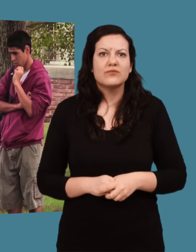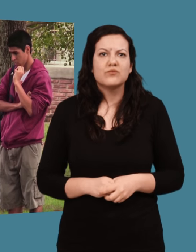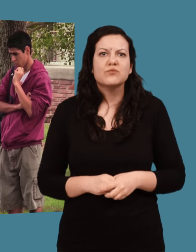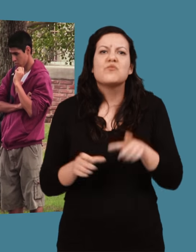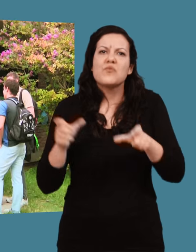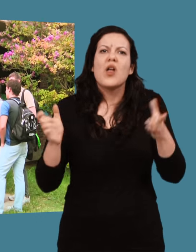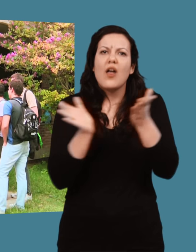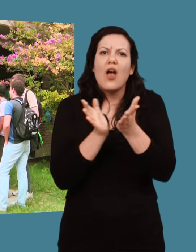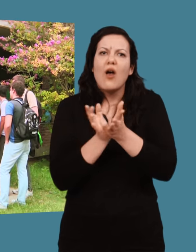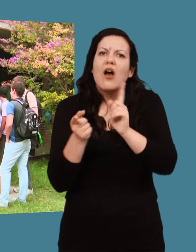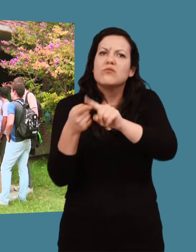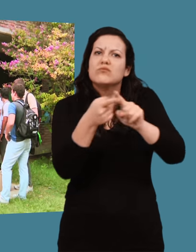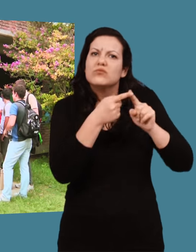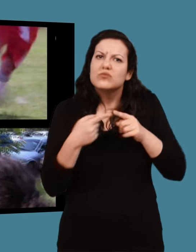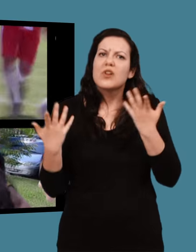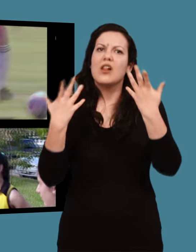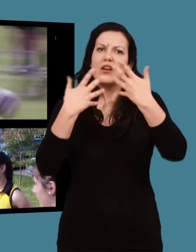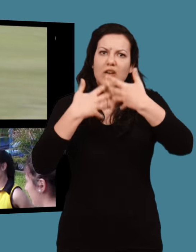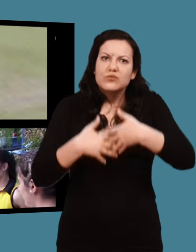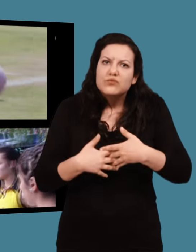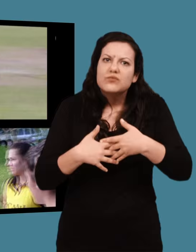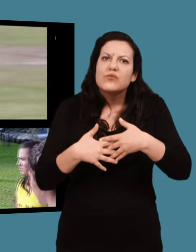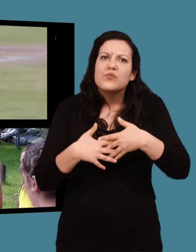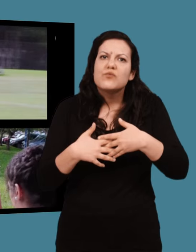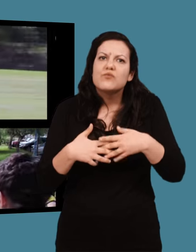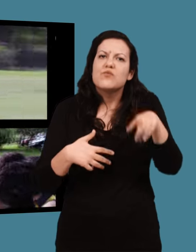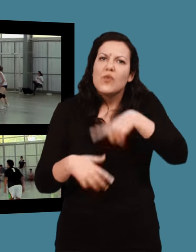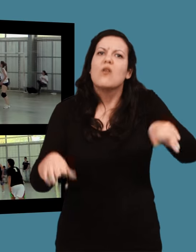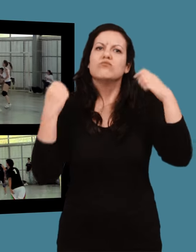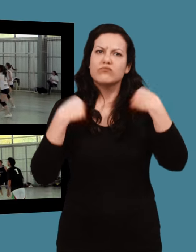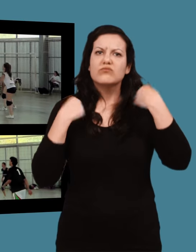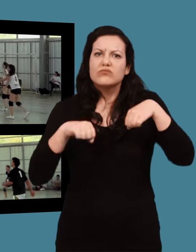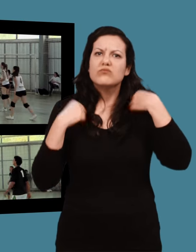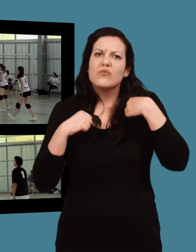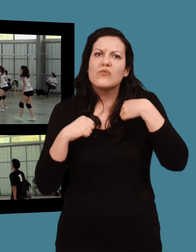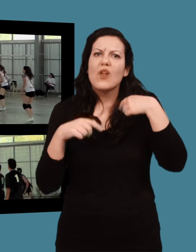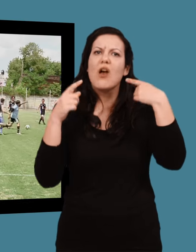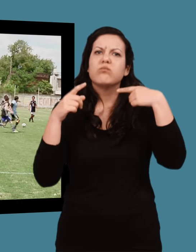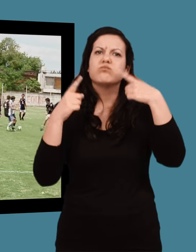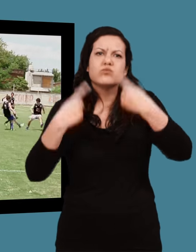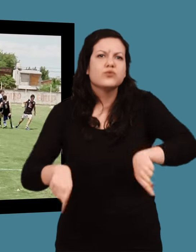Los estudiantes conviven en un ámbito de integración y participan de prácticas deportivas y múltiples actividades artísticas.